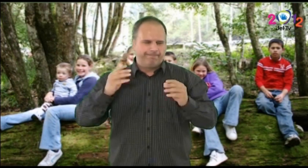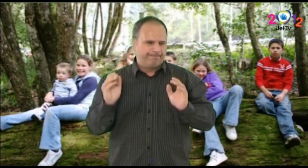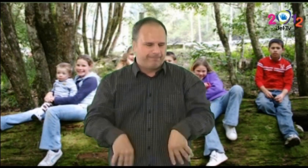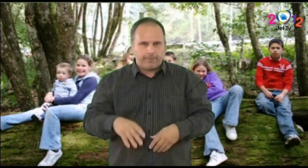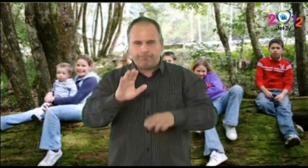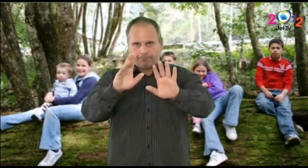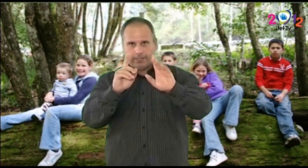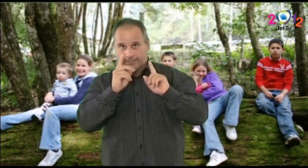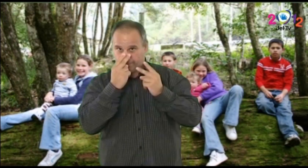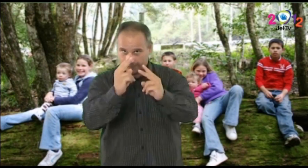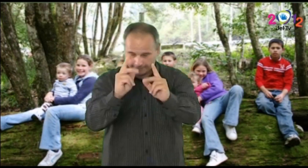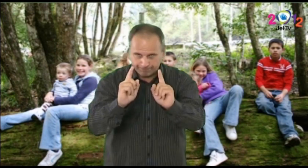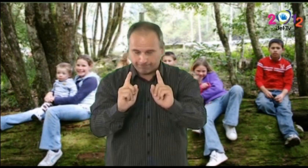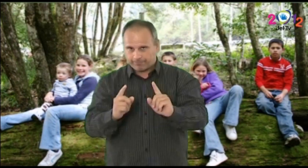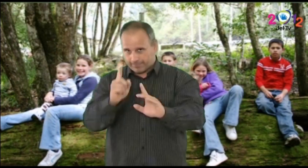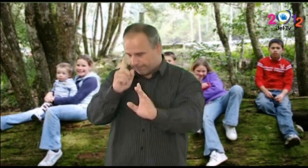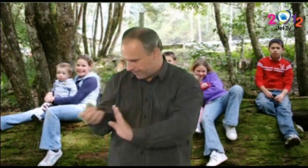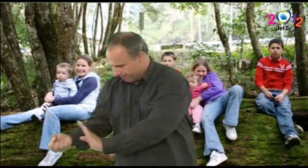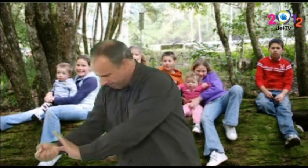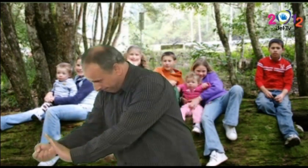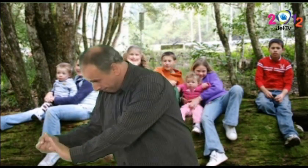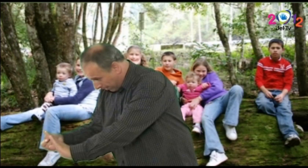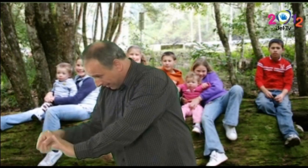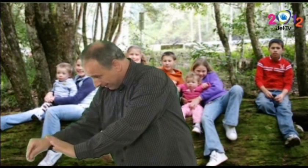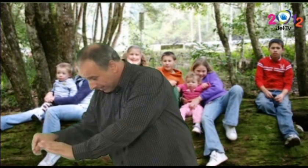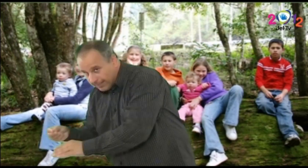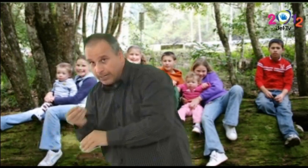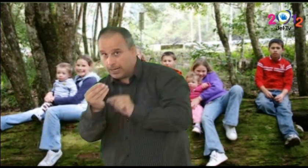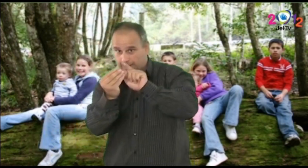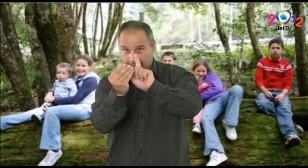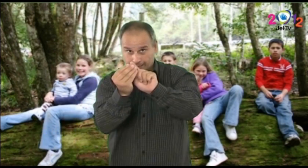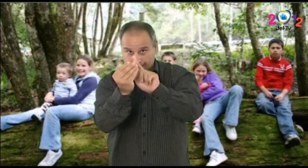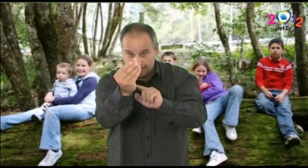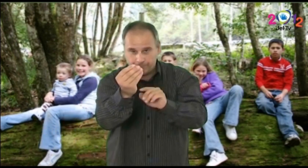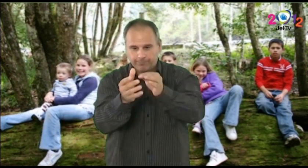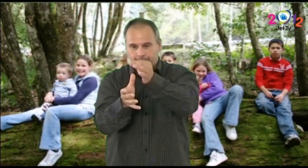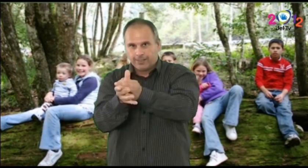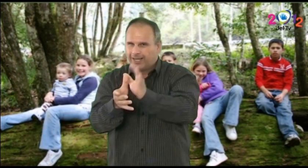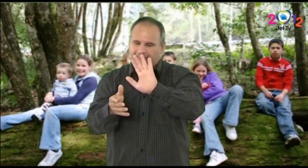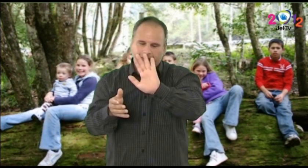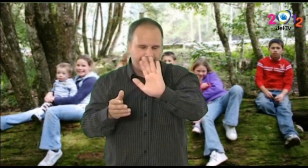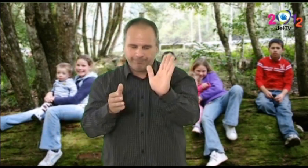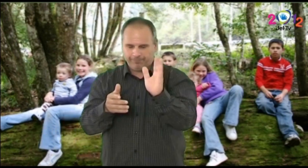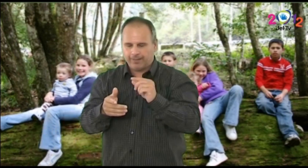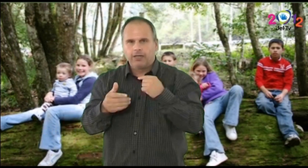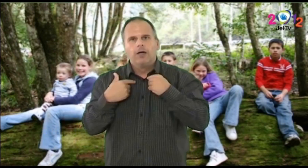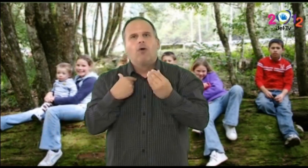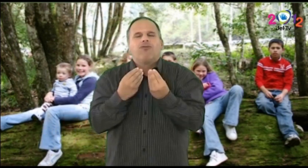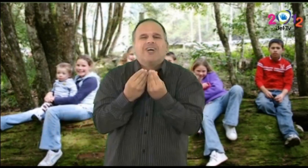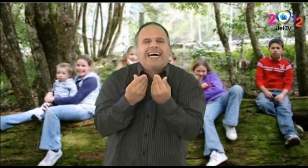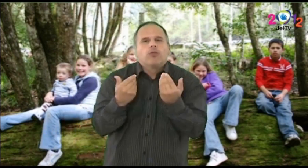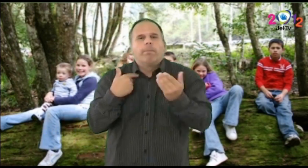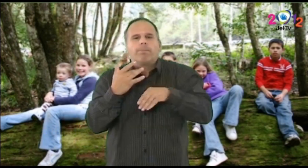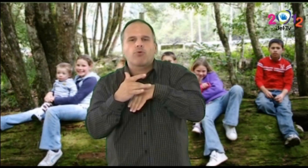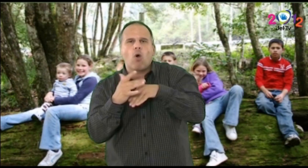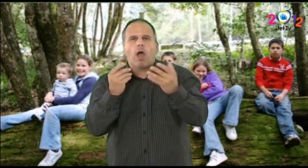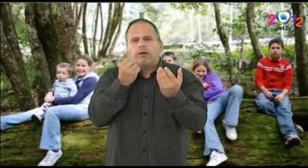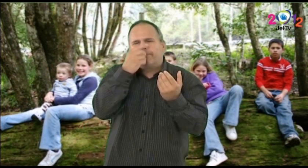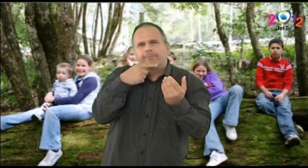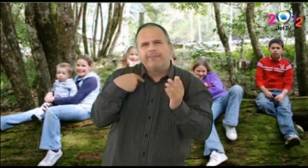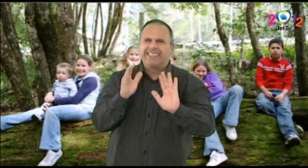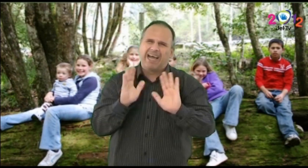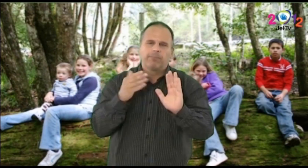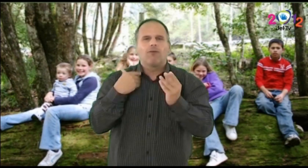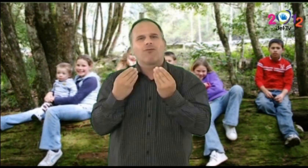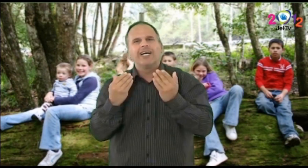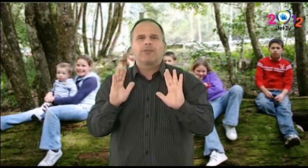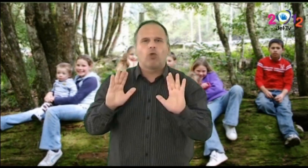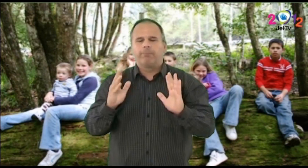Miközben a fiókból elõvesz egy óvszert, azt mondja: - Figyeljen. Nem az ujjra kell húzni. Próbáltam finoman elmagyarázni, de hagyjuk.